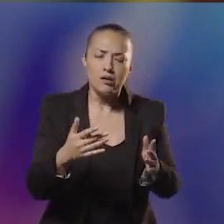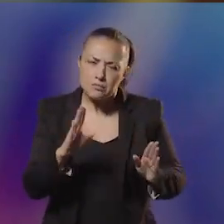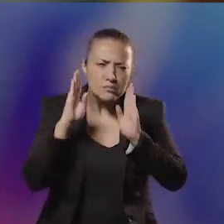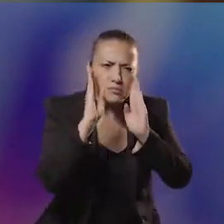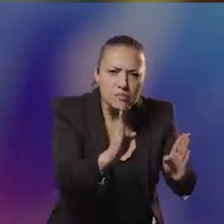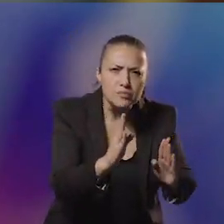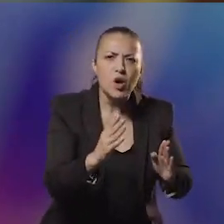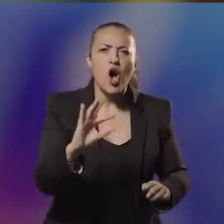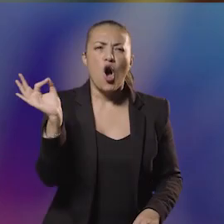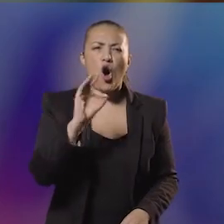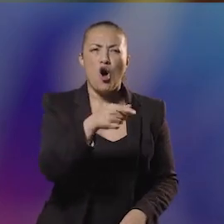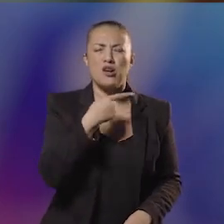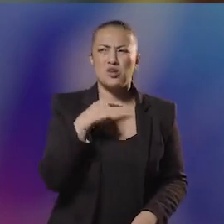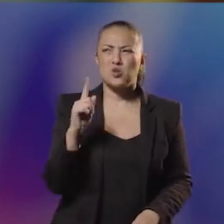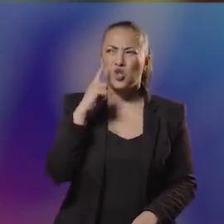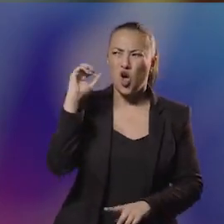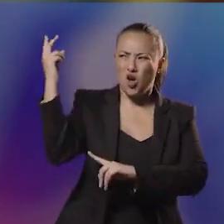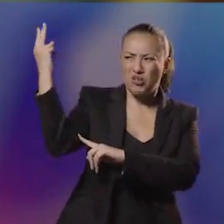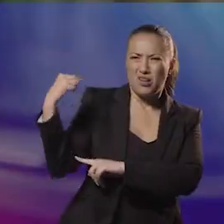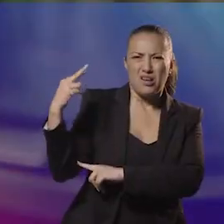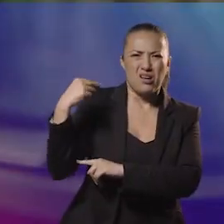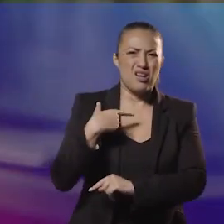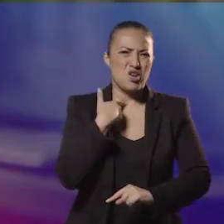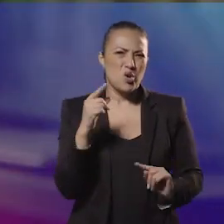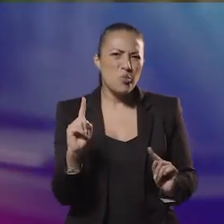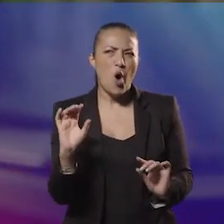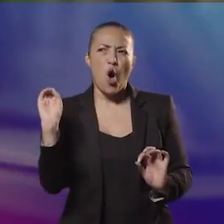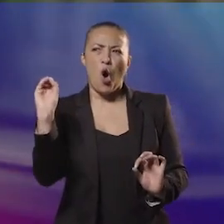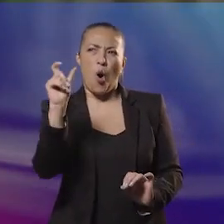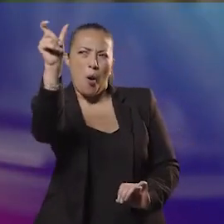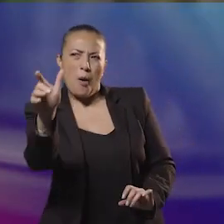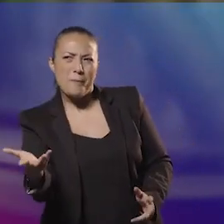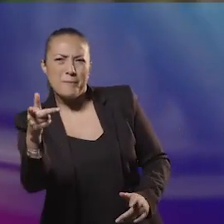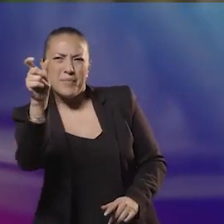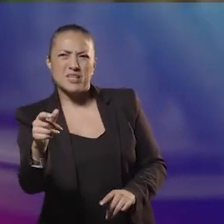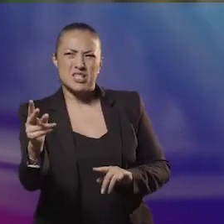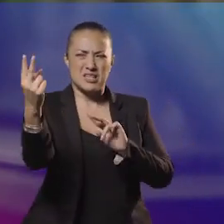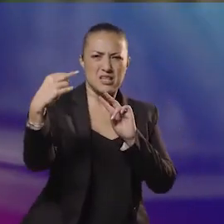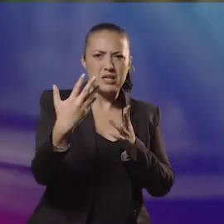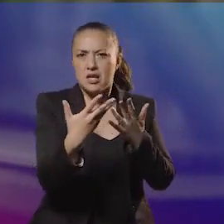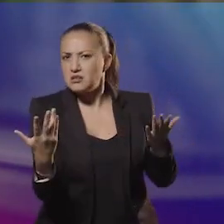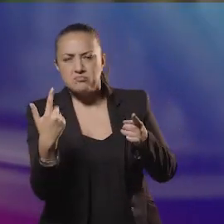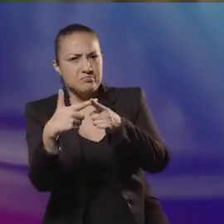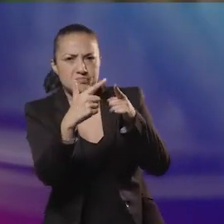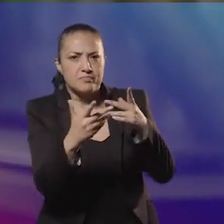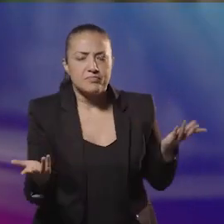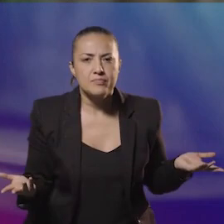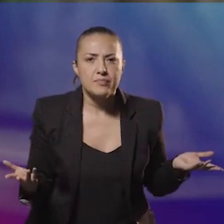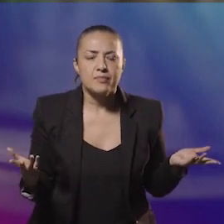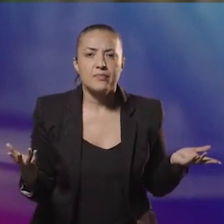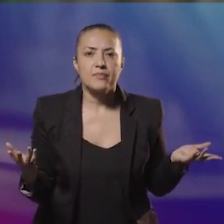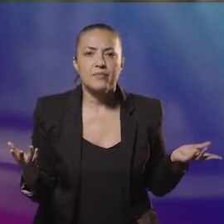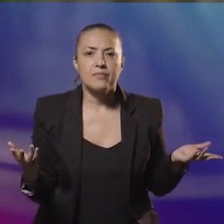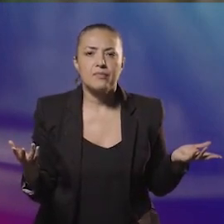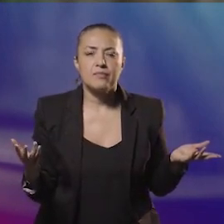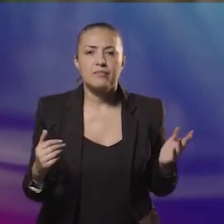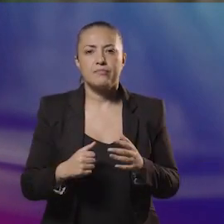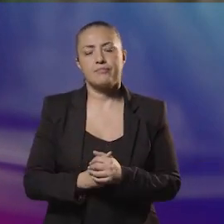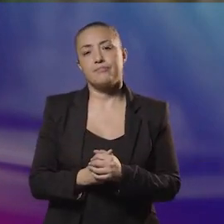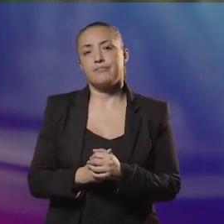o que no les gusta cómo les mira ese hombre o cómo les mira esa persona, en otros casos, pues.